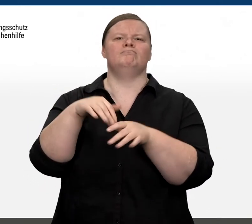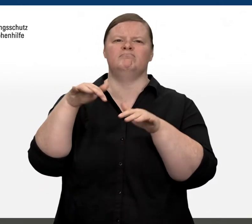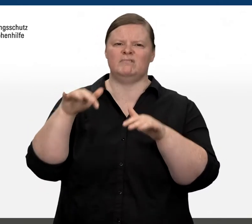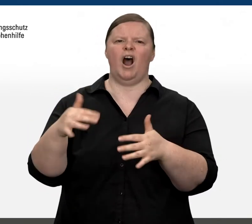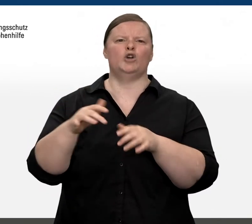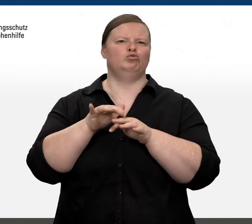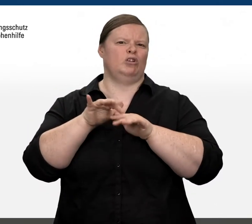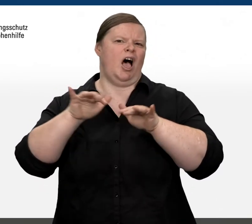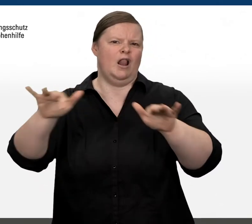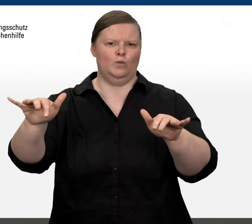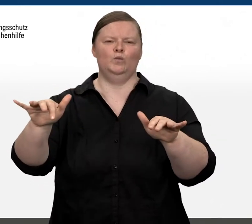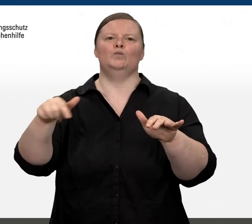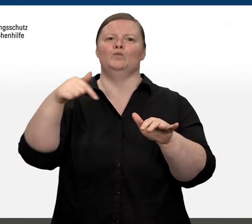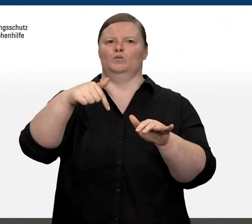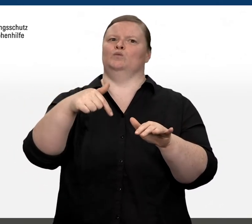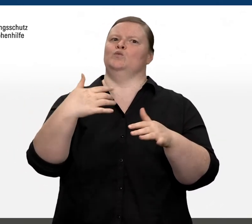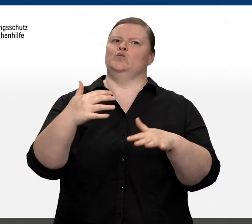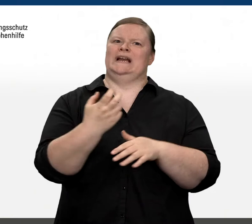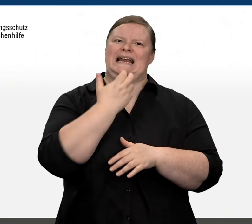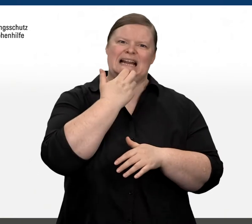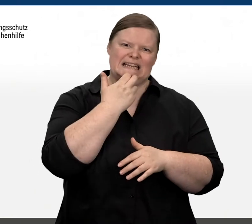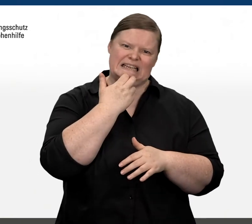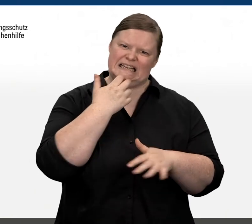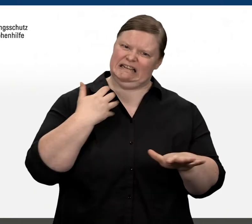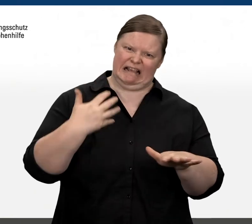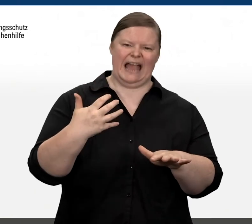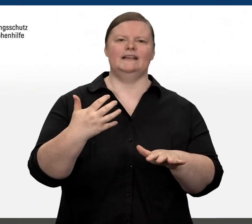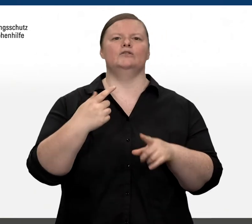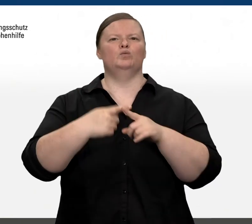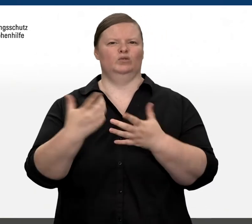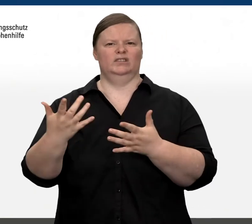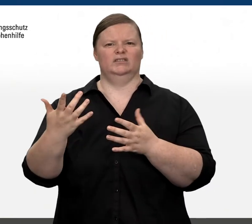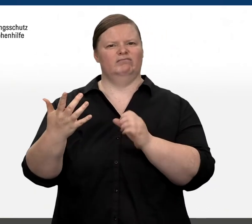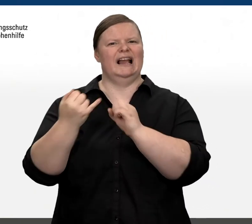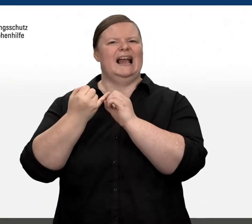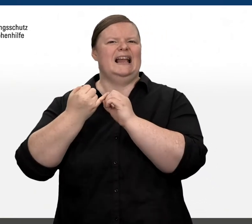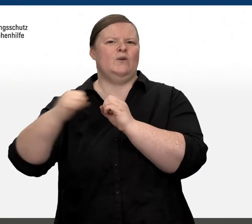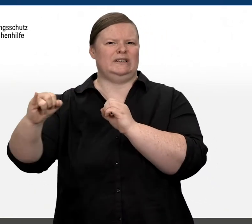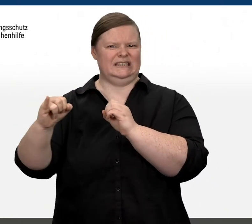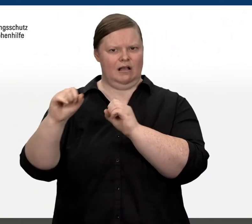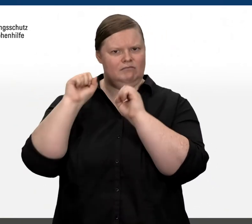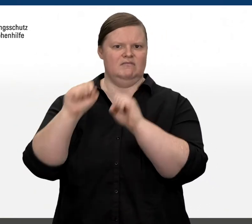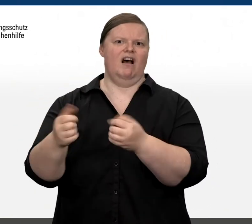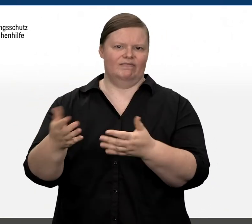energiereiche, ionisierende Strahlung aus.